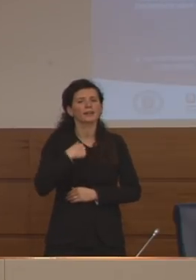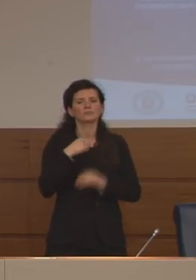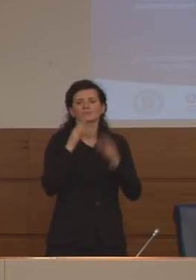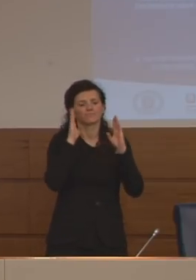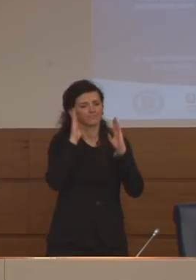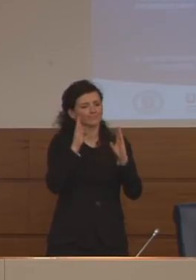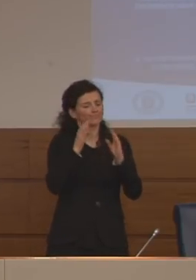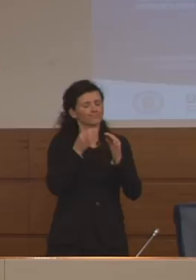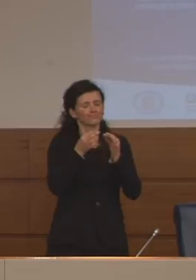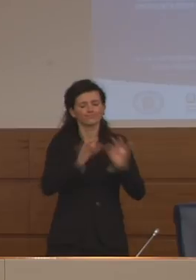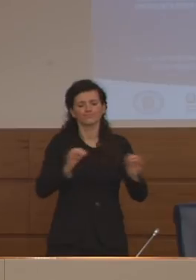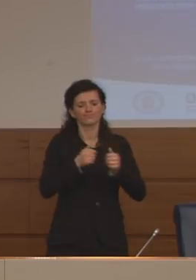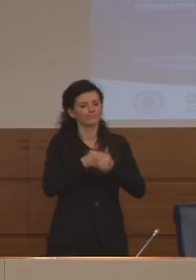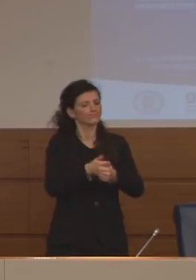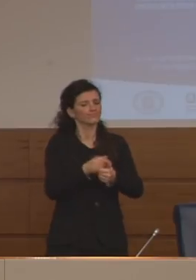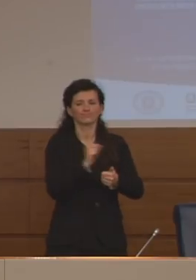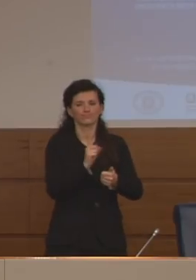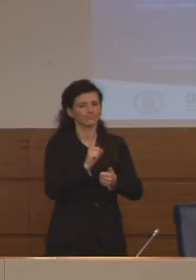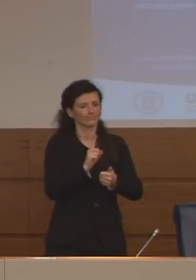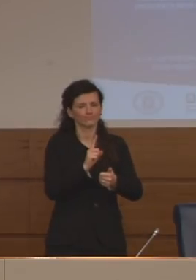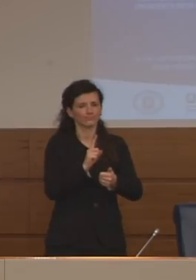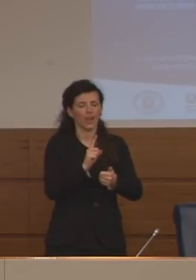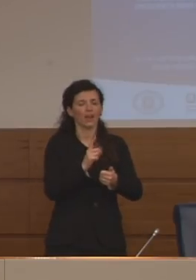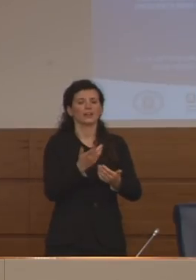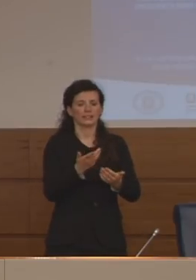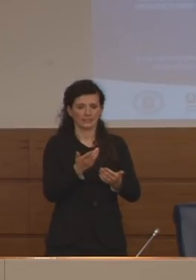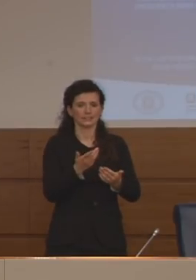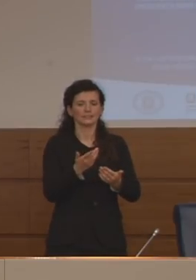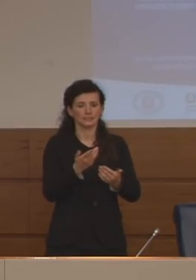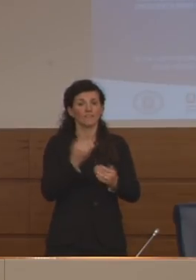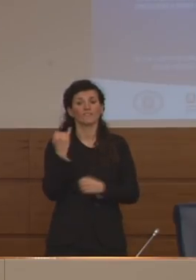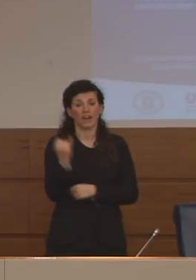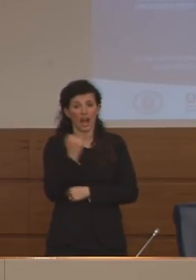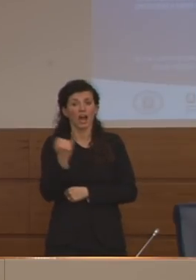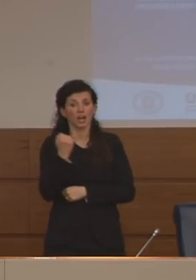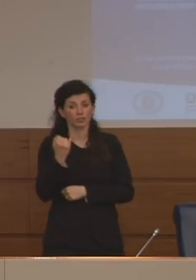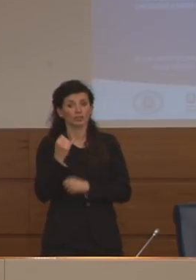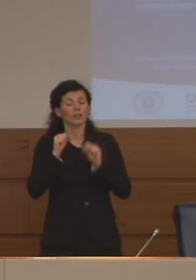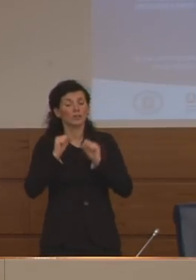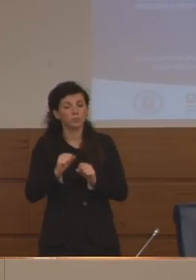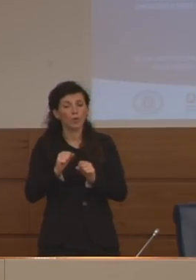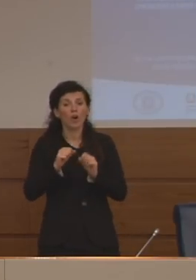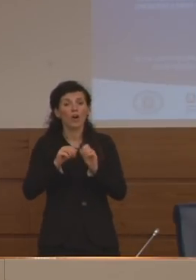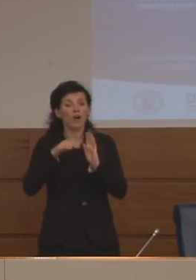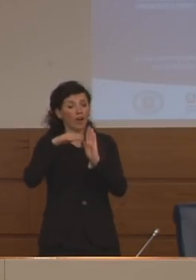controllare la diffusione dell'infezione facilmente può far ripartire la curva epidemica.